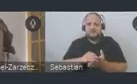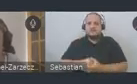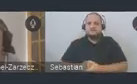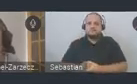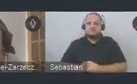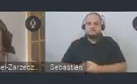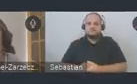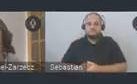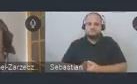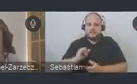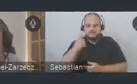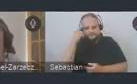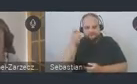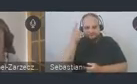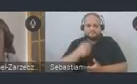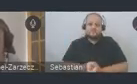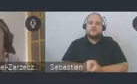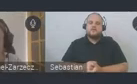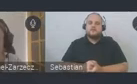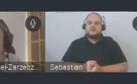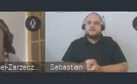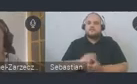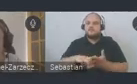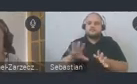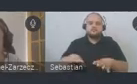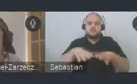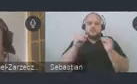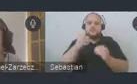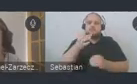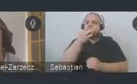Więc tak jak zapowiedziałam, na początek takie pytanie do was: